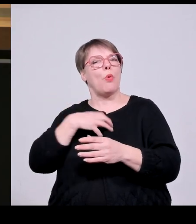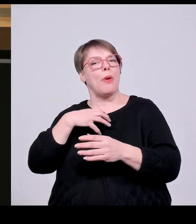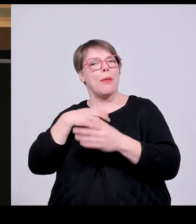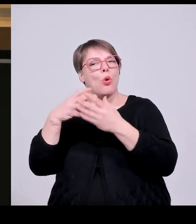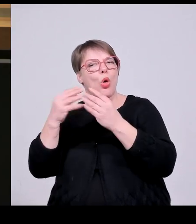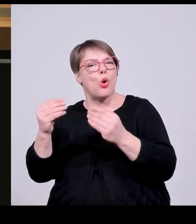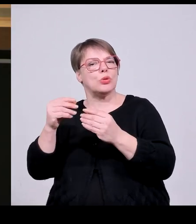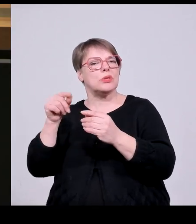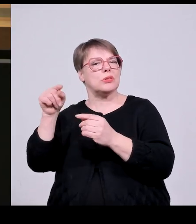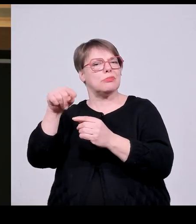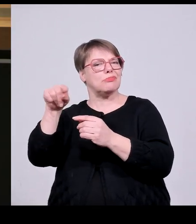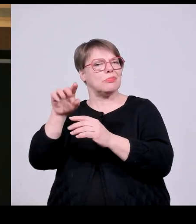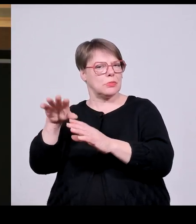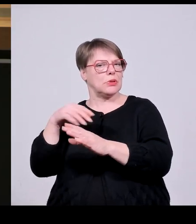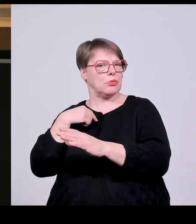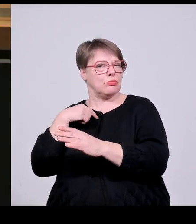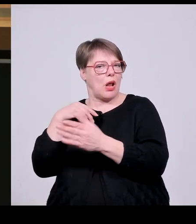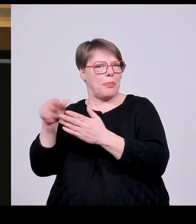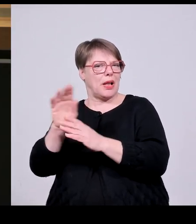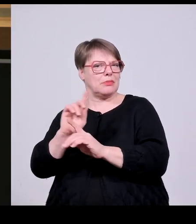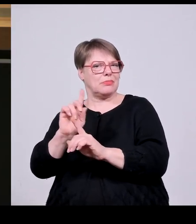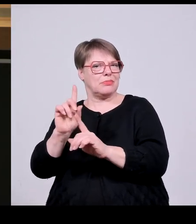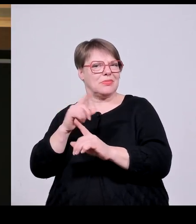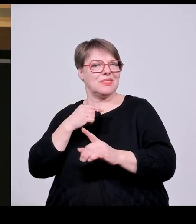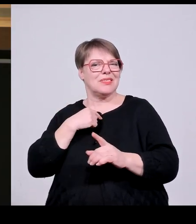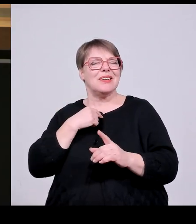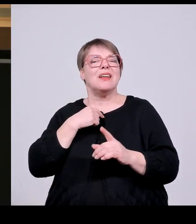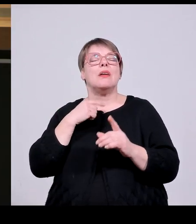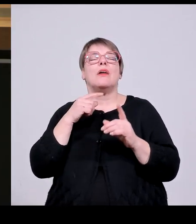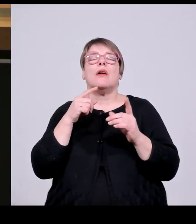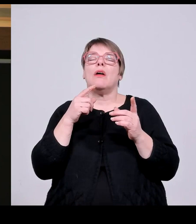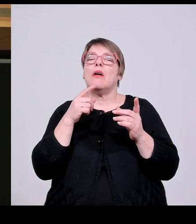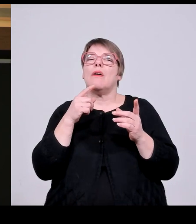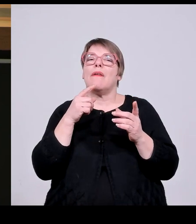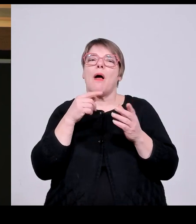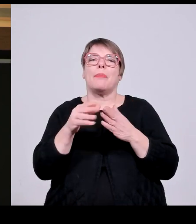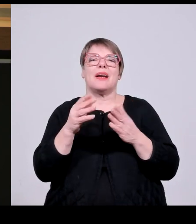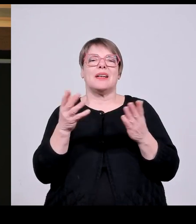AfD, das zweimal, der beantragt diese Wohnungen versorgen, Berlin aufzulösen, die FDP